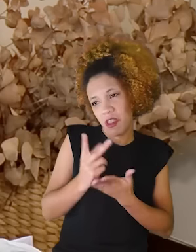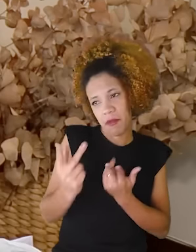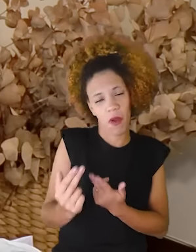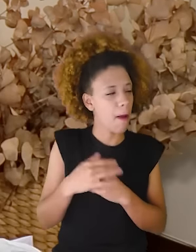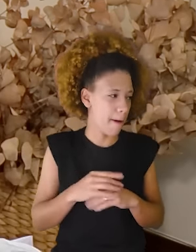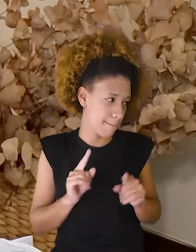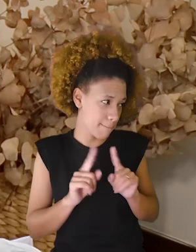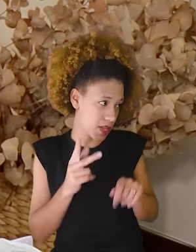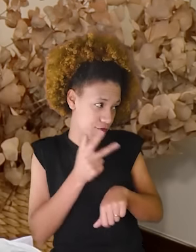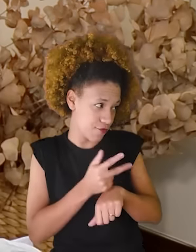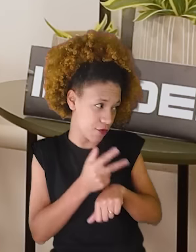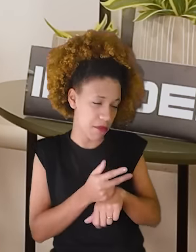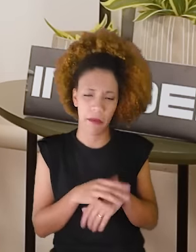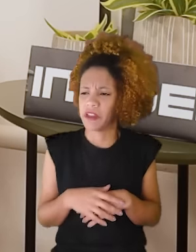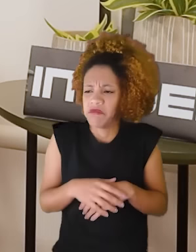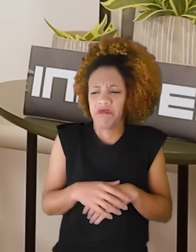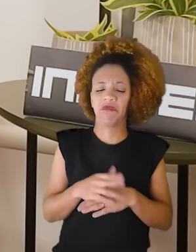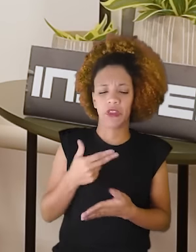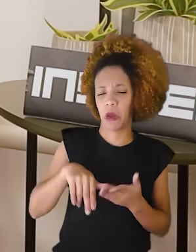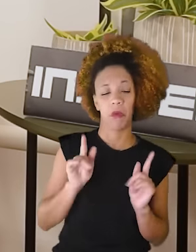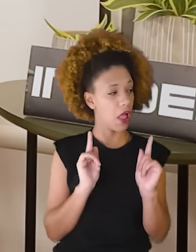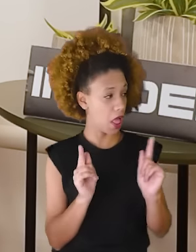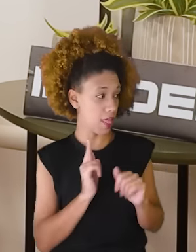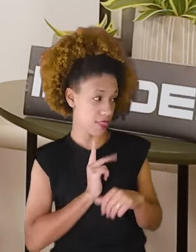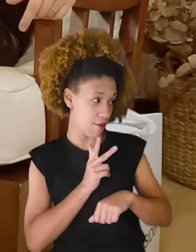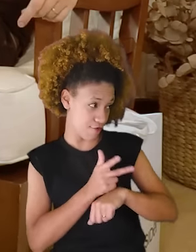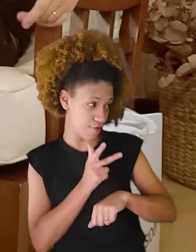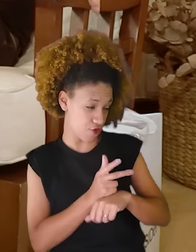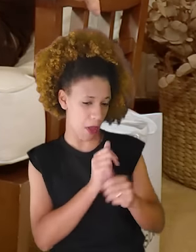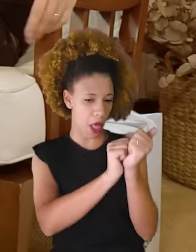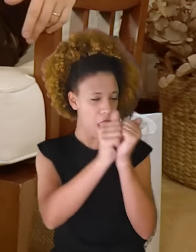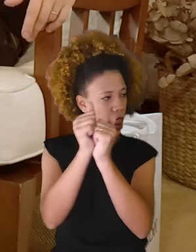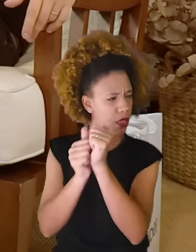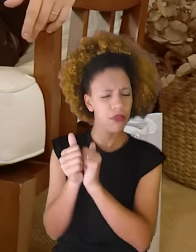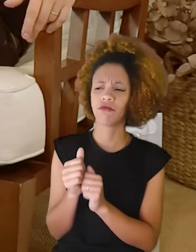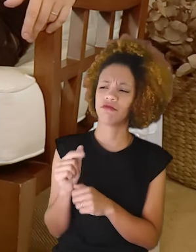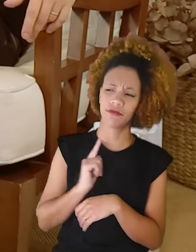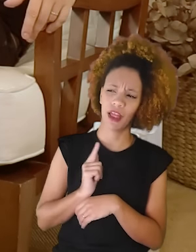filma em balada filma mas também tô nem aí cara tem vídeo teu aí de você pegando gente deve pode